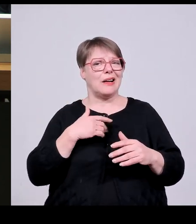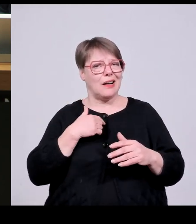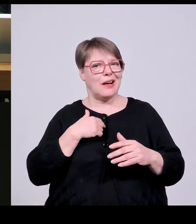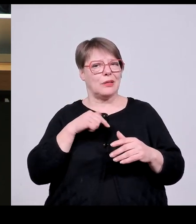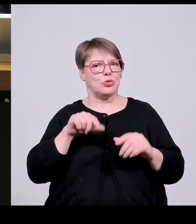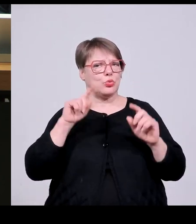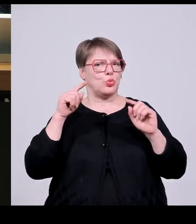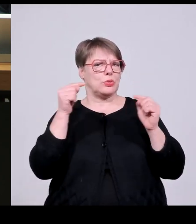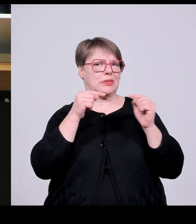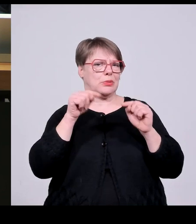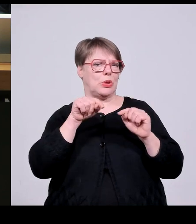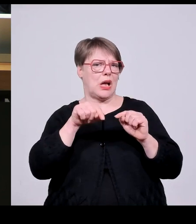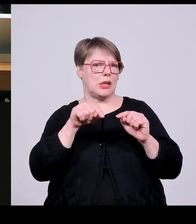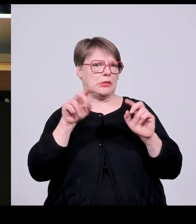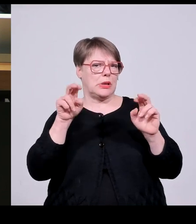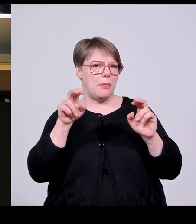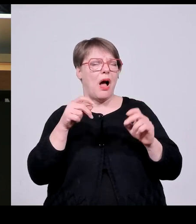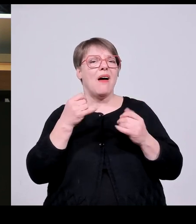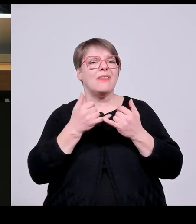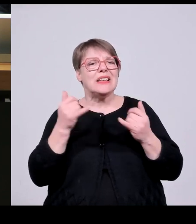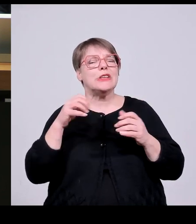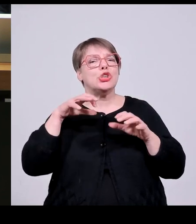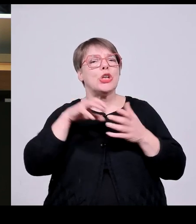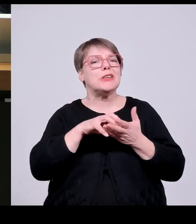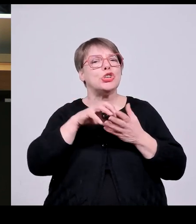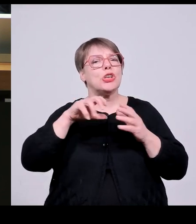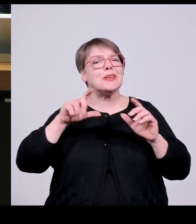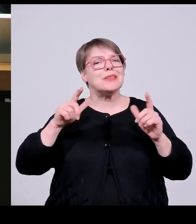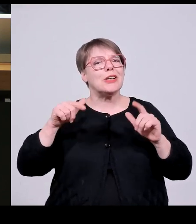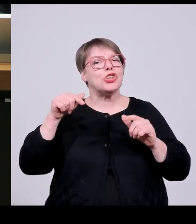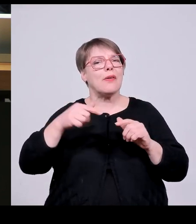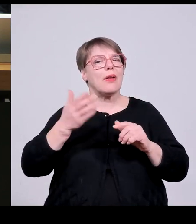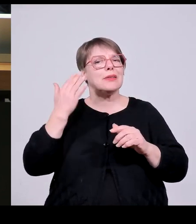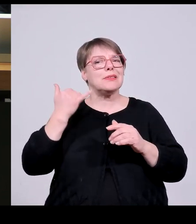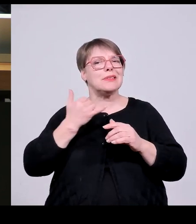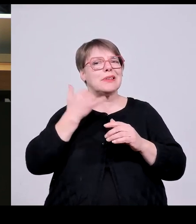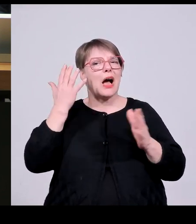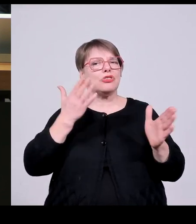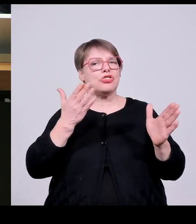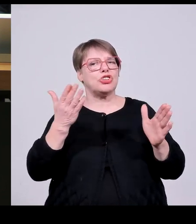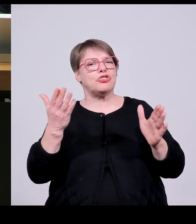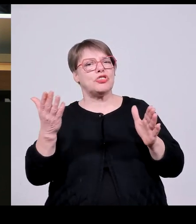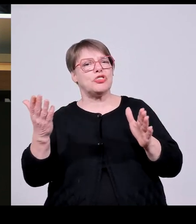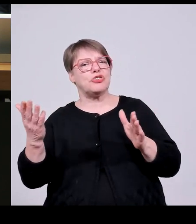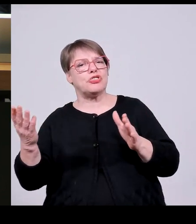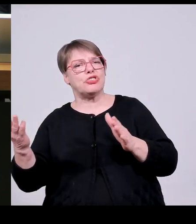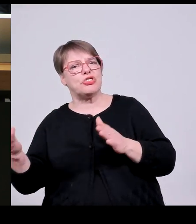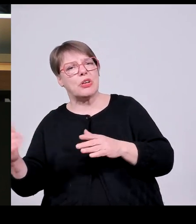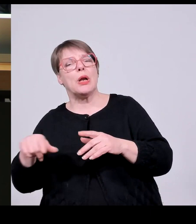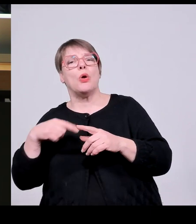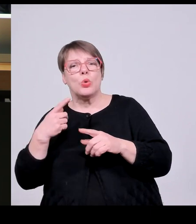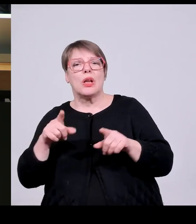agieren, die in Schieflage raten sind, wo die Geschäftsführer reihenweise auch die Gesellschaft verlassen, weil sagen diese Vorhaben der Politik, die tue ich mir nicht